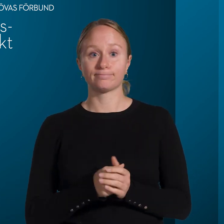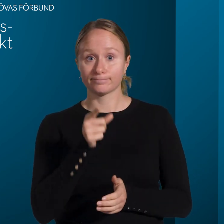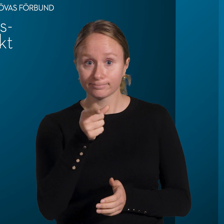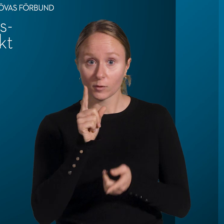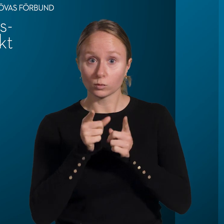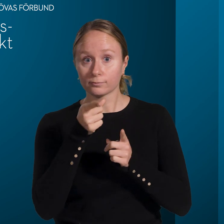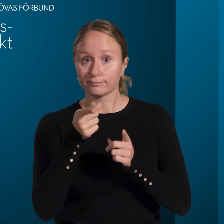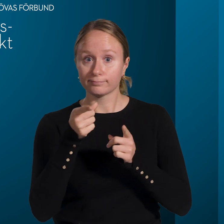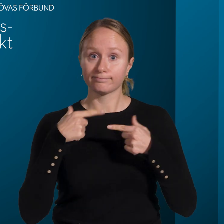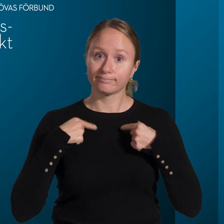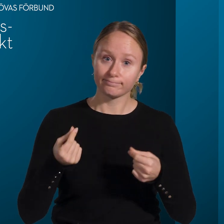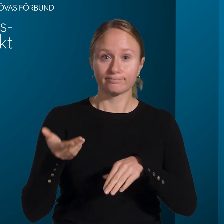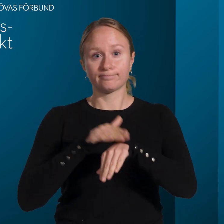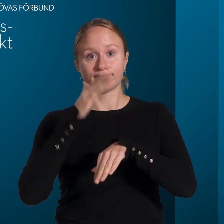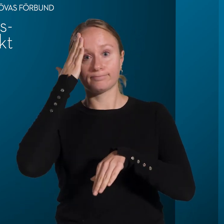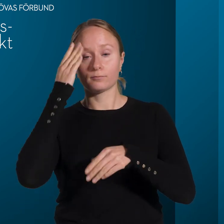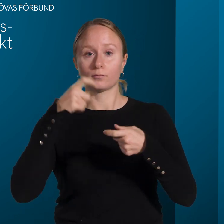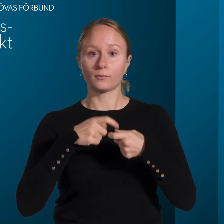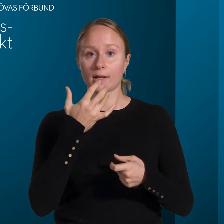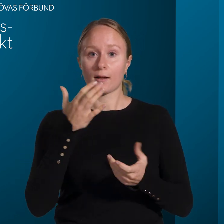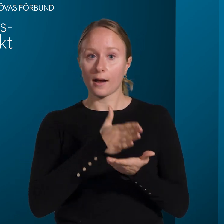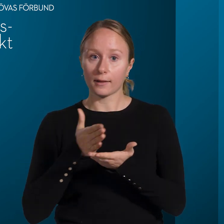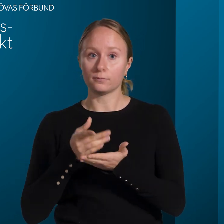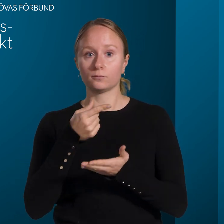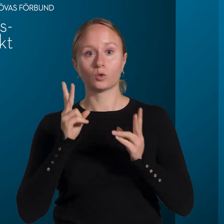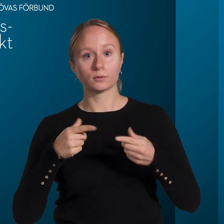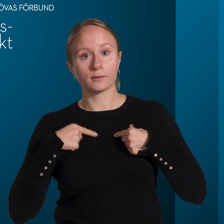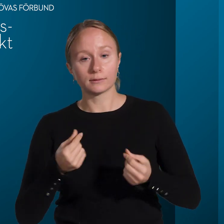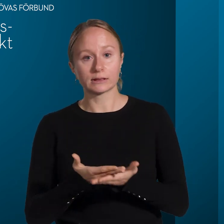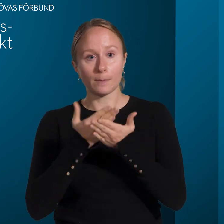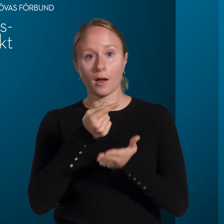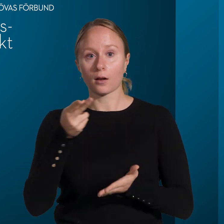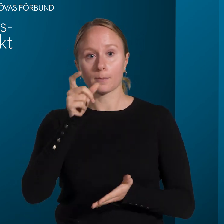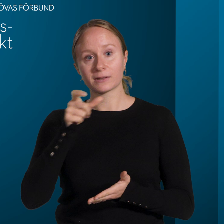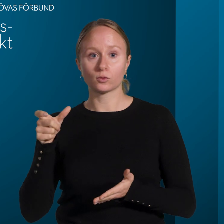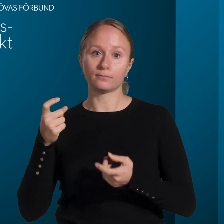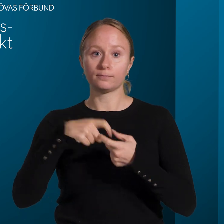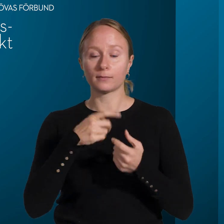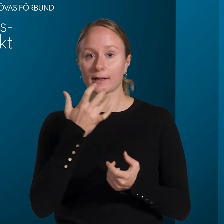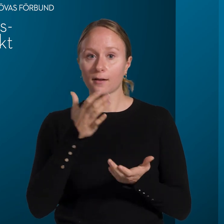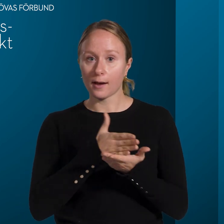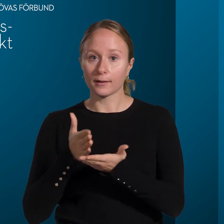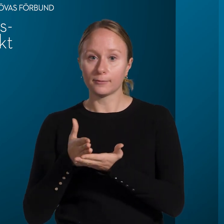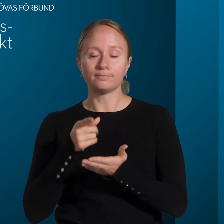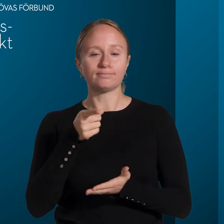så ifall du är kunnig i digiärenden och intresserad av att hjälpa andra, -